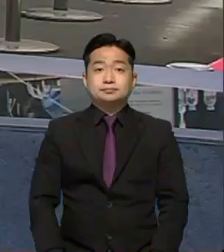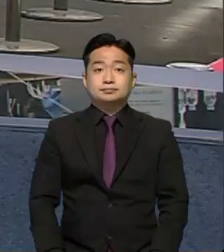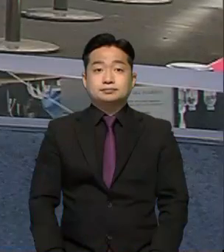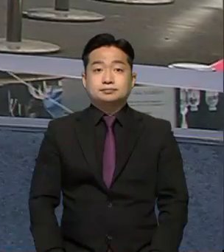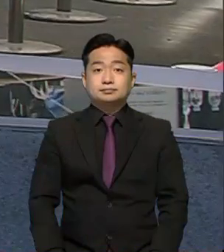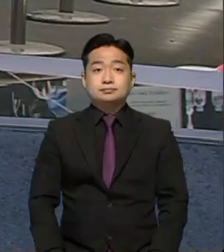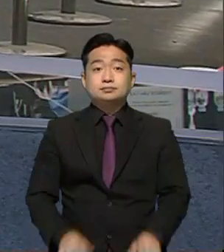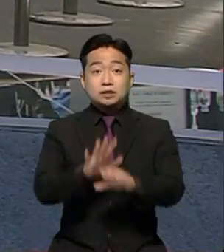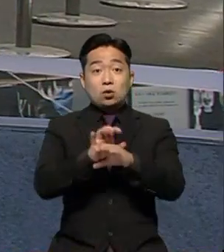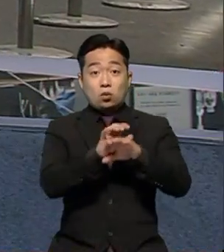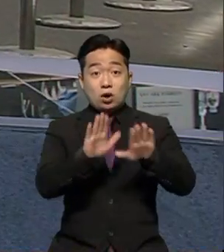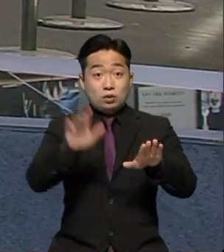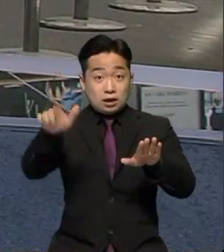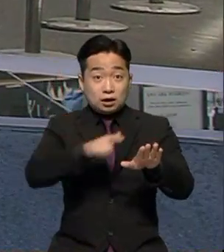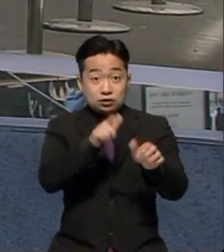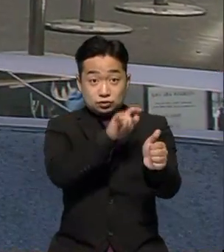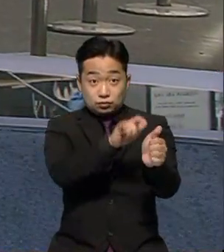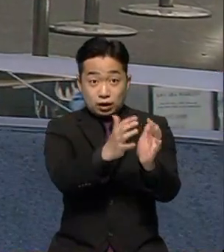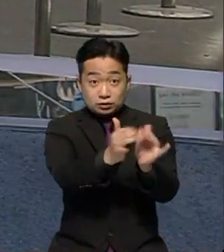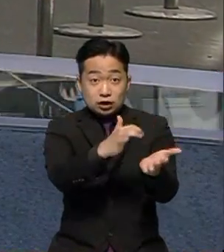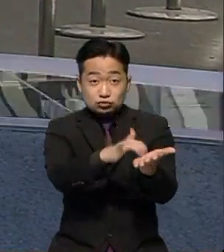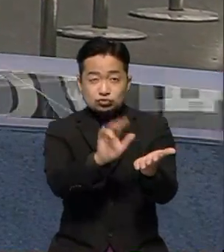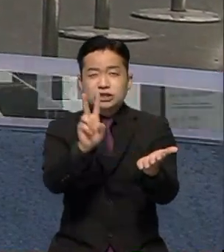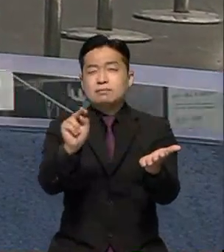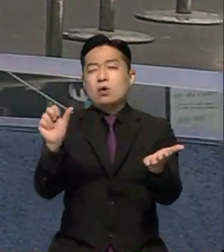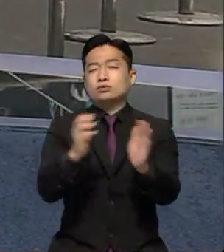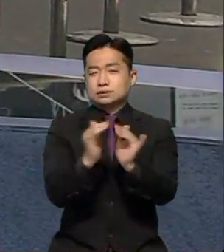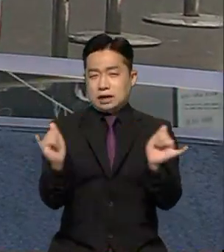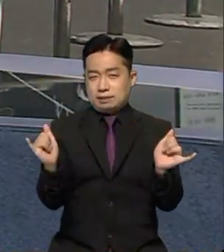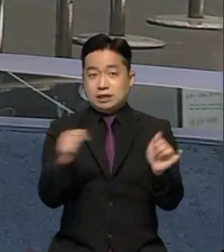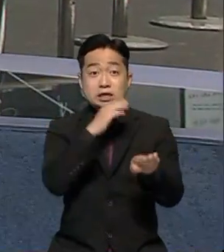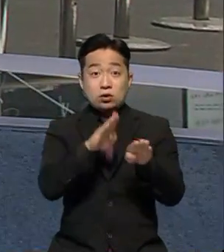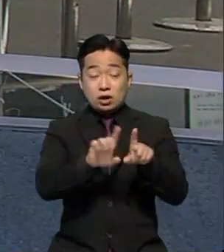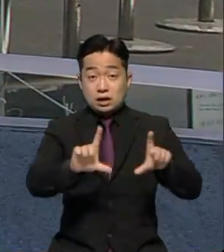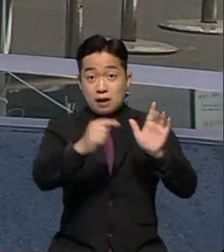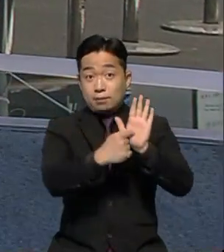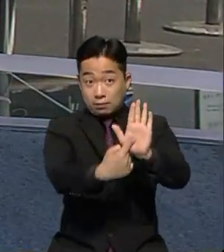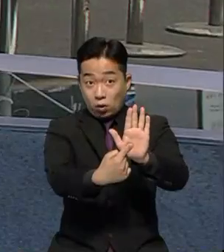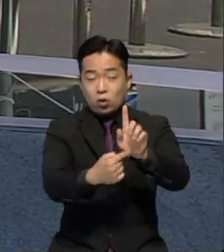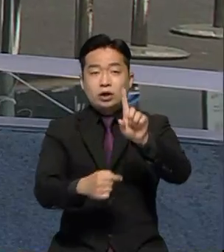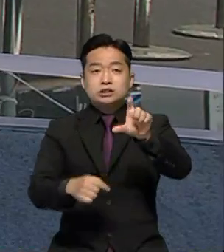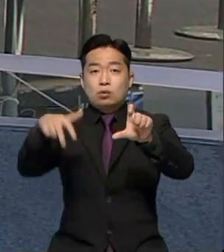(앵커) 코로나19 신규 확진자는 2만 5천여 명입니다. 일요일 발표 기준 15주 만에 3만 명